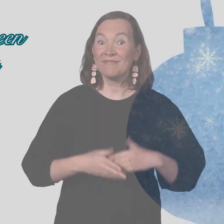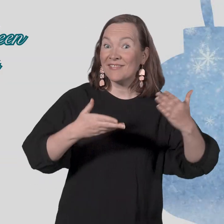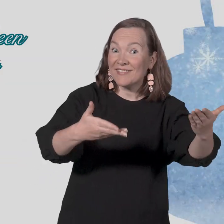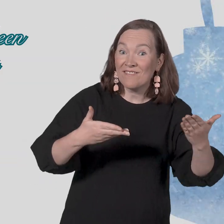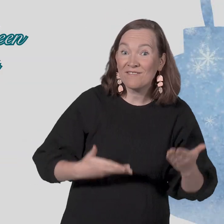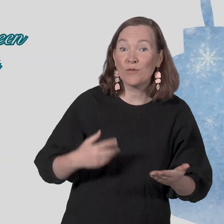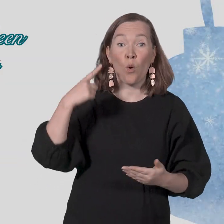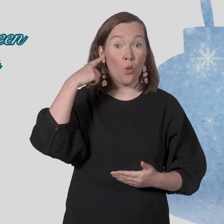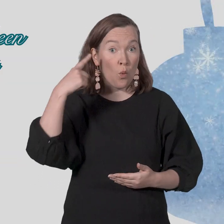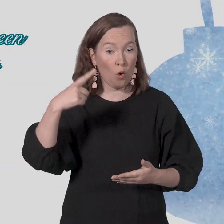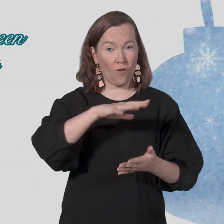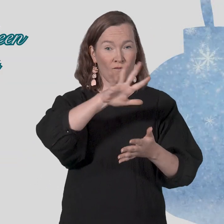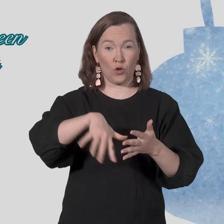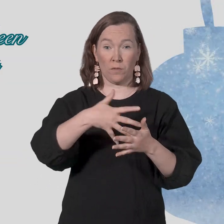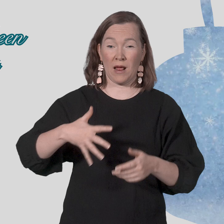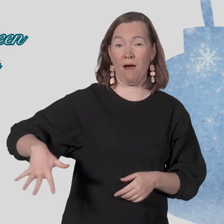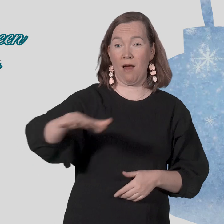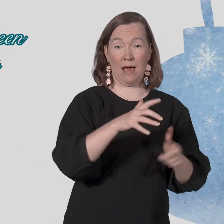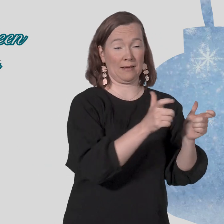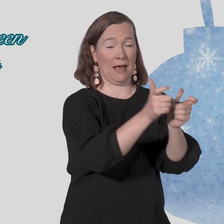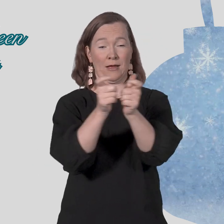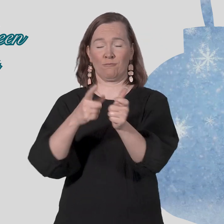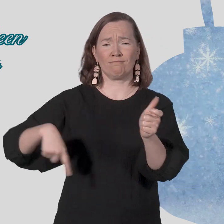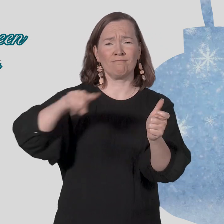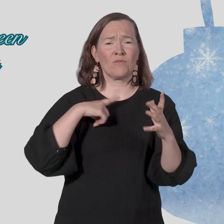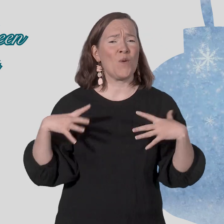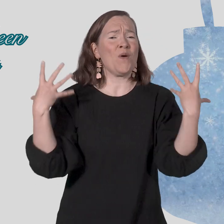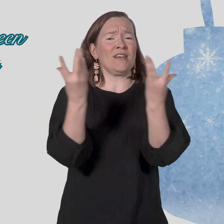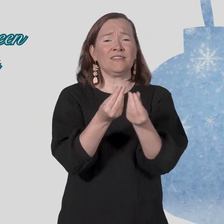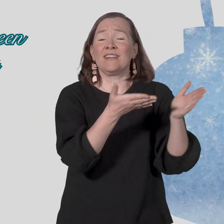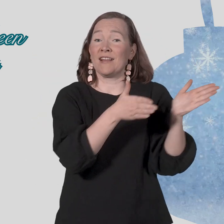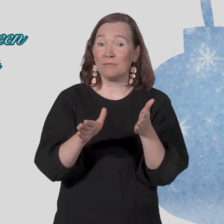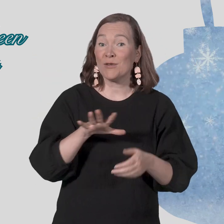Tervetuloa kuulo- ja viittomakielialan järjestöjen yhteisiin -